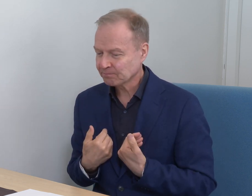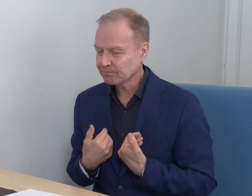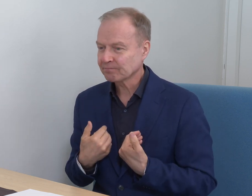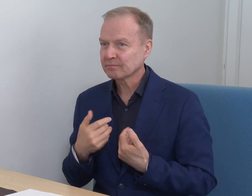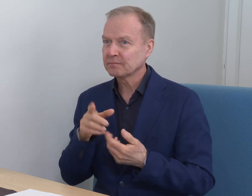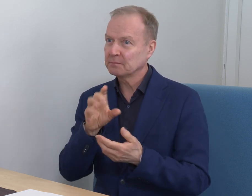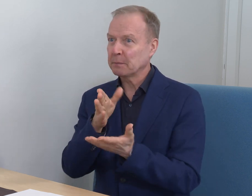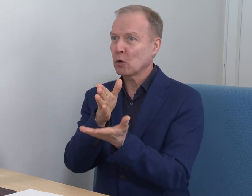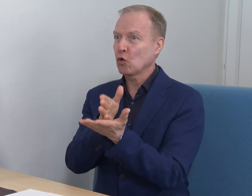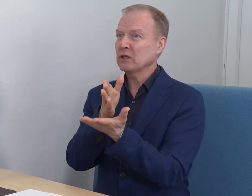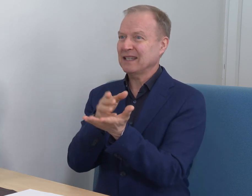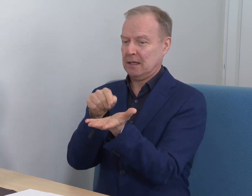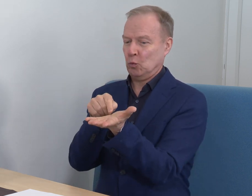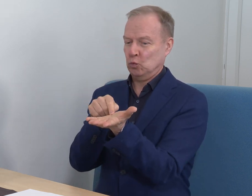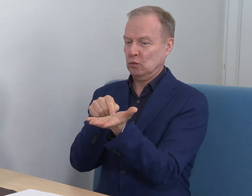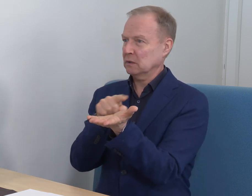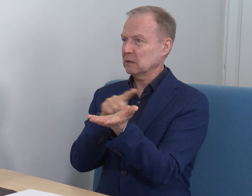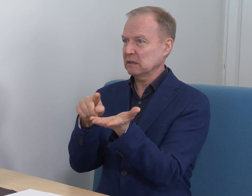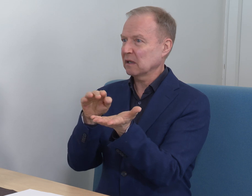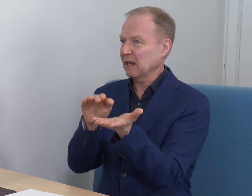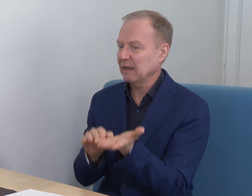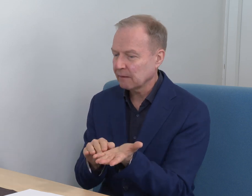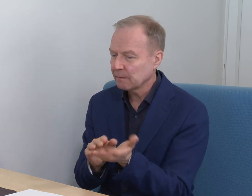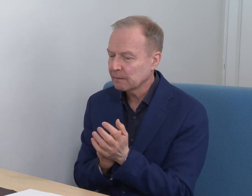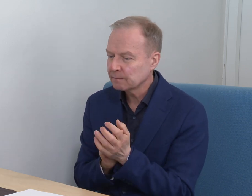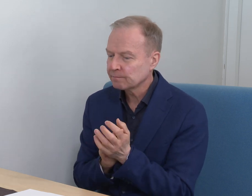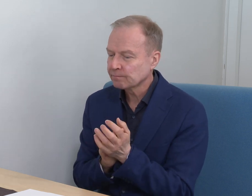Tulkkauspalvelu on oikeus, jota ei saa heikentää.